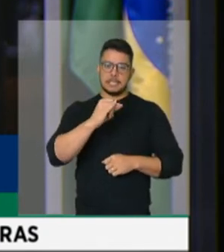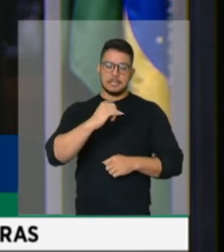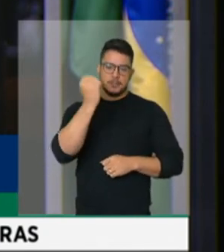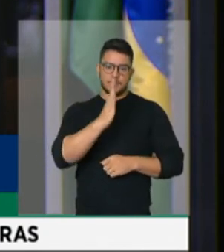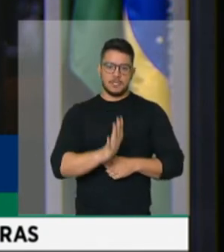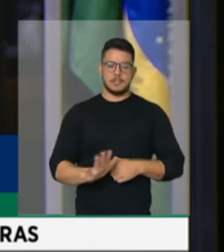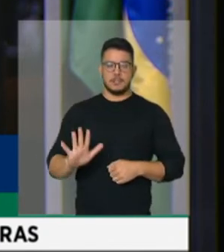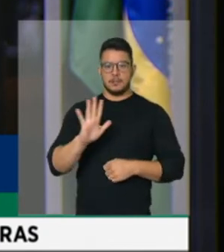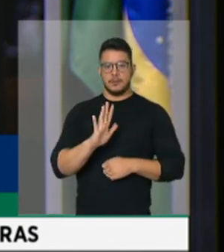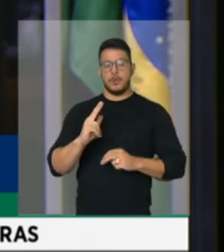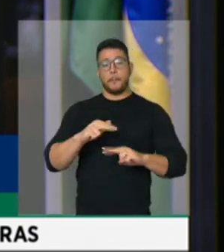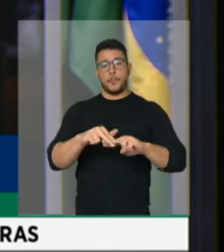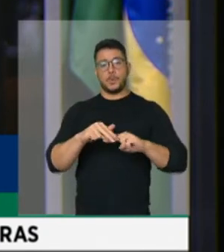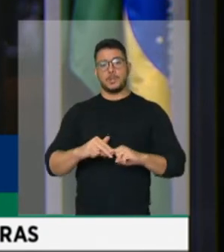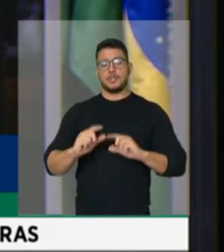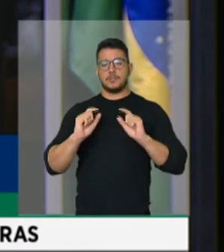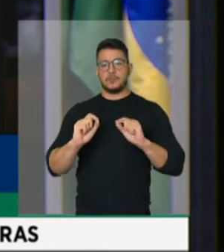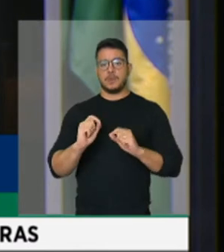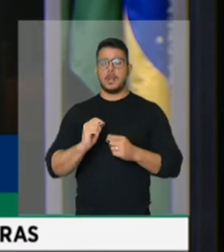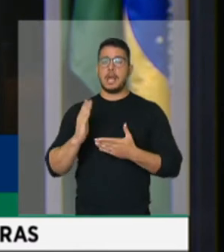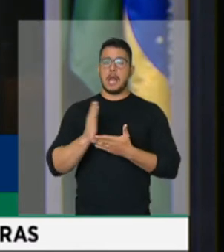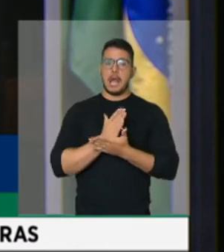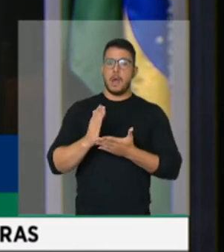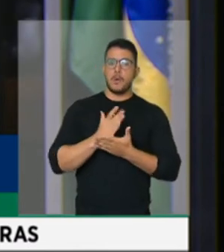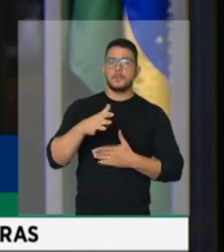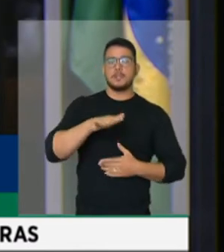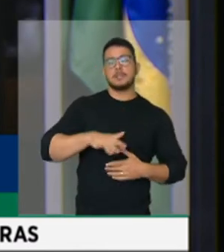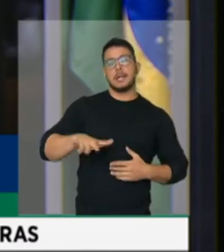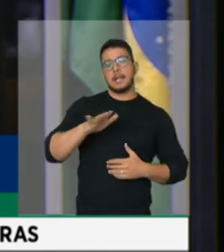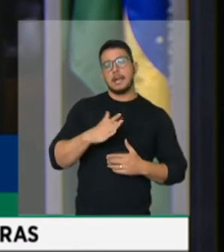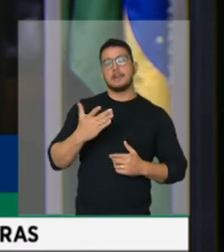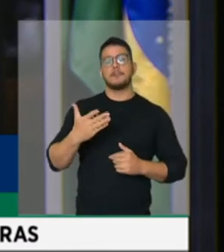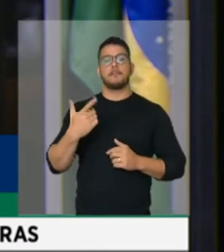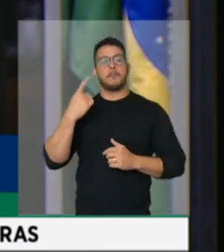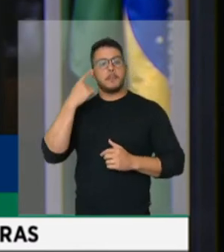DE GERAÇÃO E TRANSMISSÃO SEGUIREM SUA VENDA ATUAL SERIA MAIS ATRATIVO E MAIS COERENTE COM INICIATIVAS E CUSTOS PARA